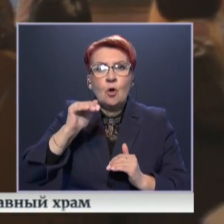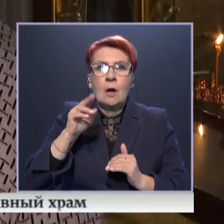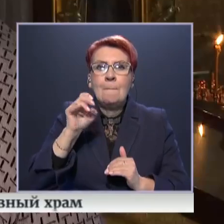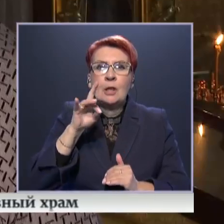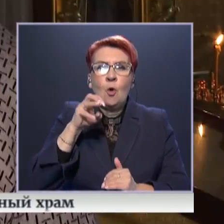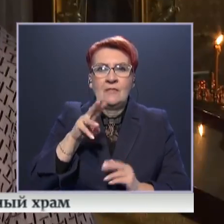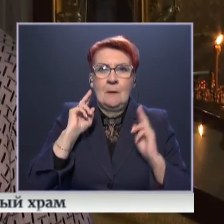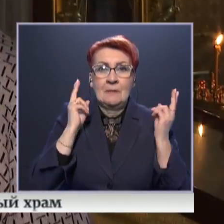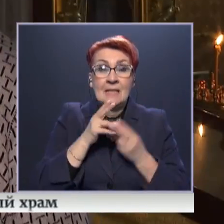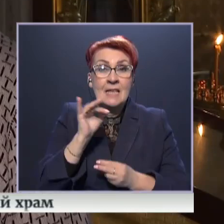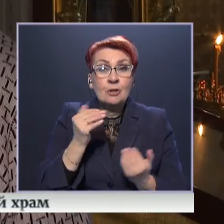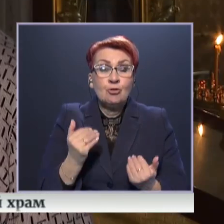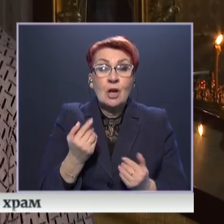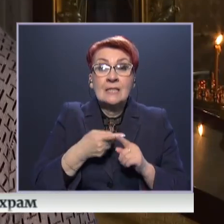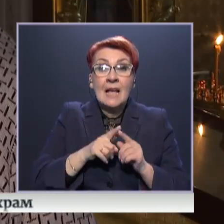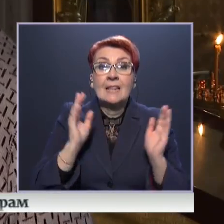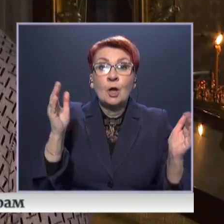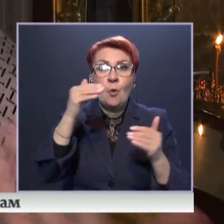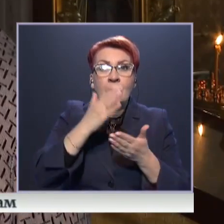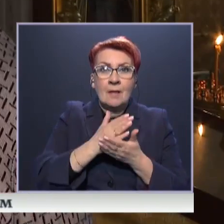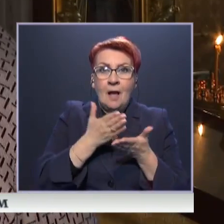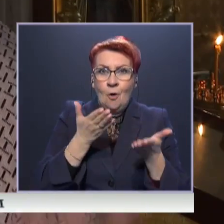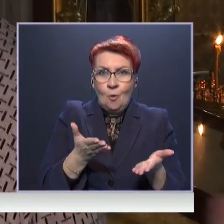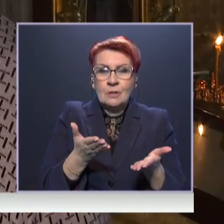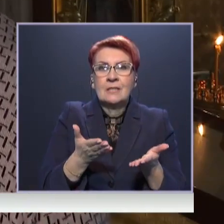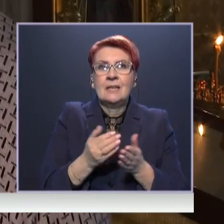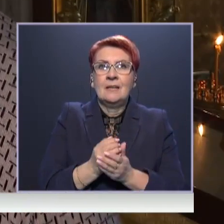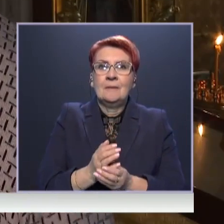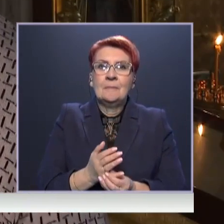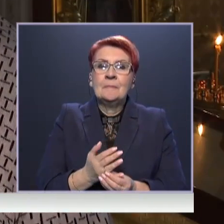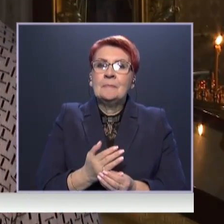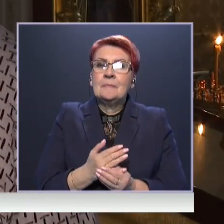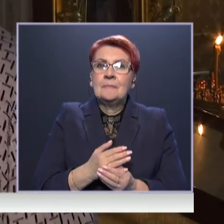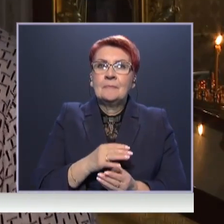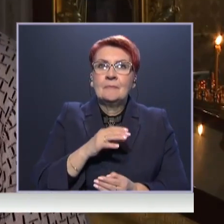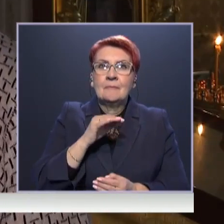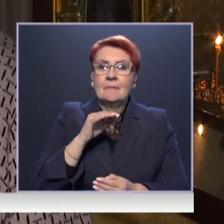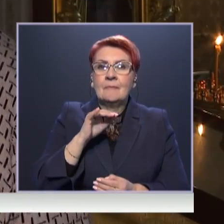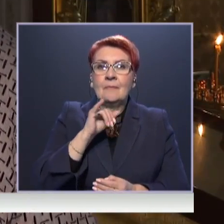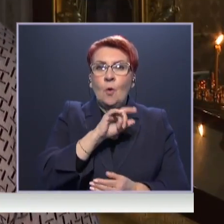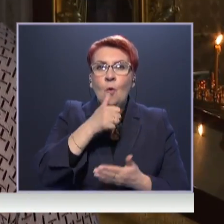и сейчас это икона Она находится в покоя их настоятеля туда приходит когда многие гости к нашему молодымке Вот